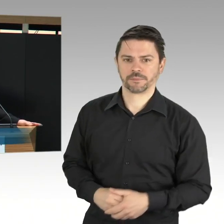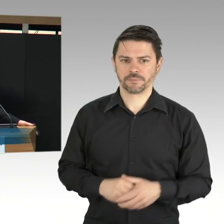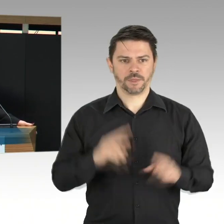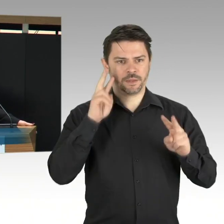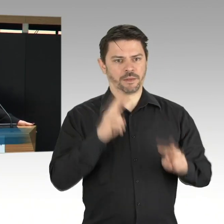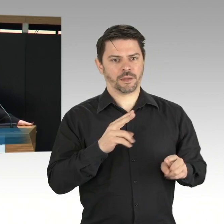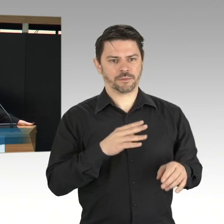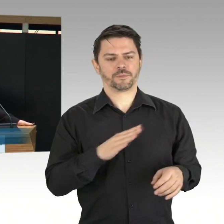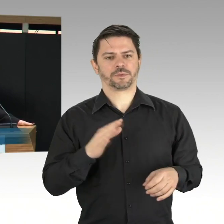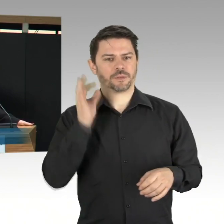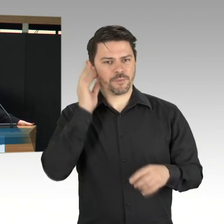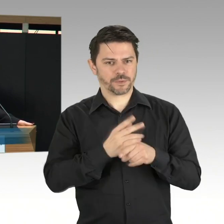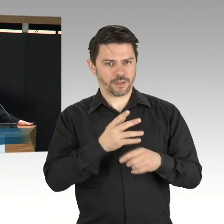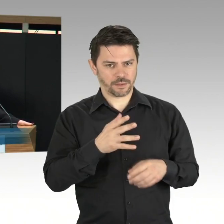der Mietendeckel kommt!